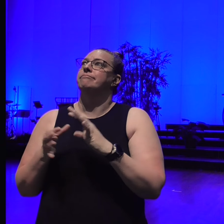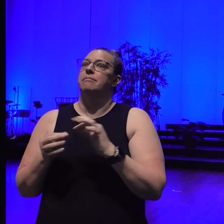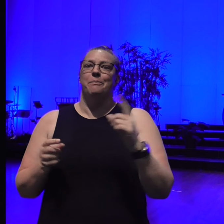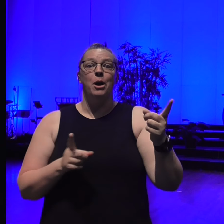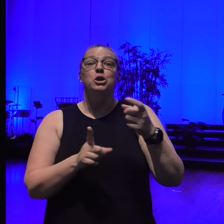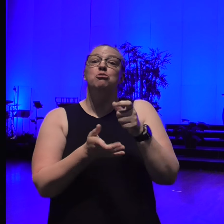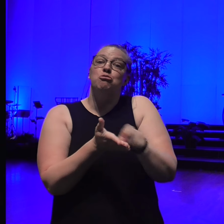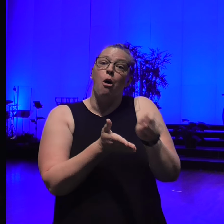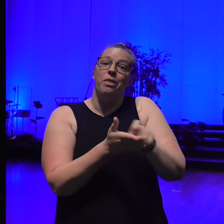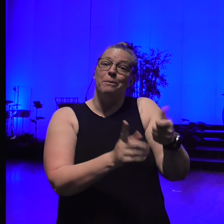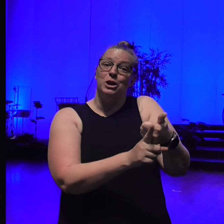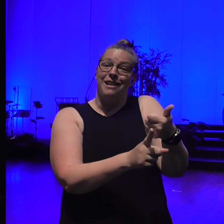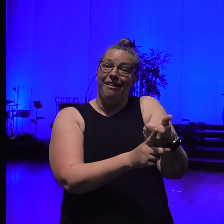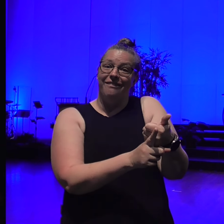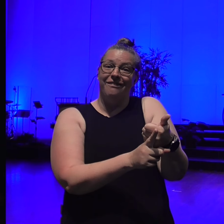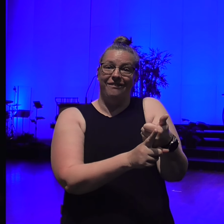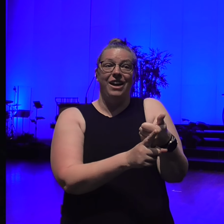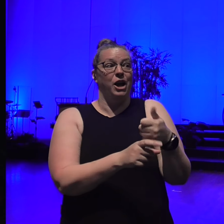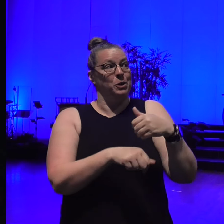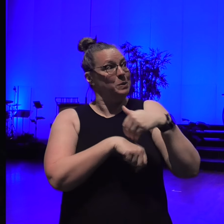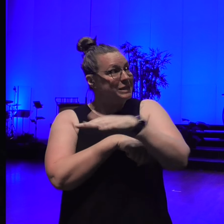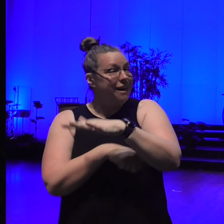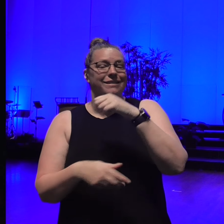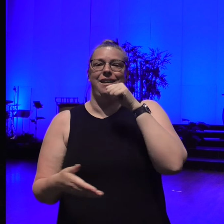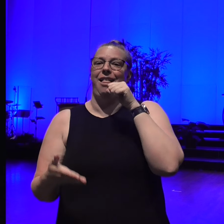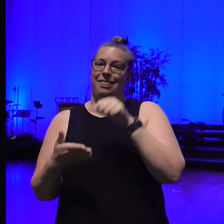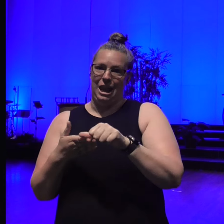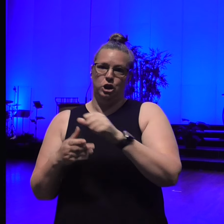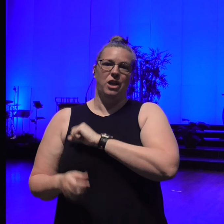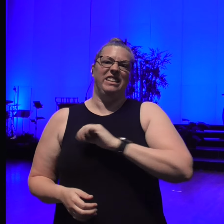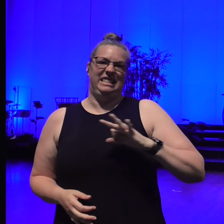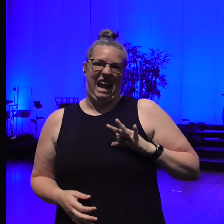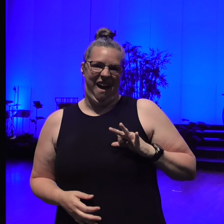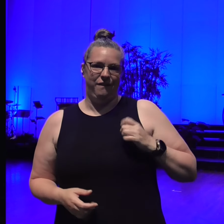tú mismo si envías una carta a nuestro personal y solo quiero compartirla un poco porque es